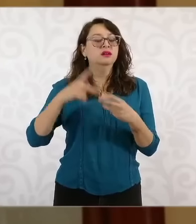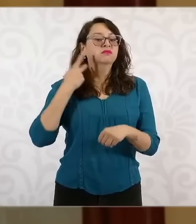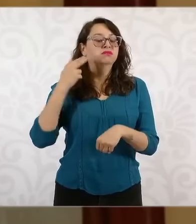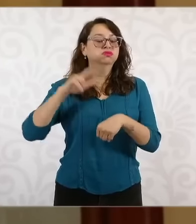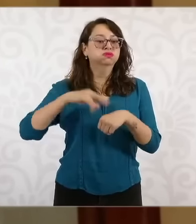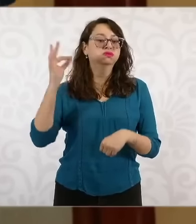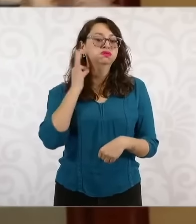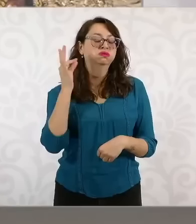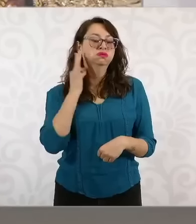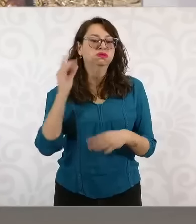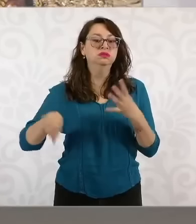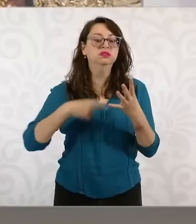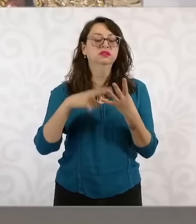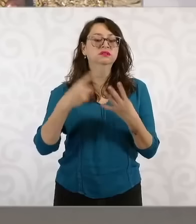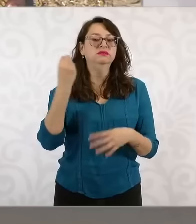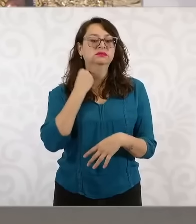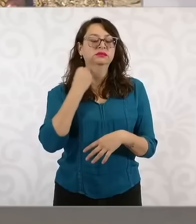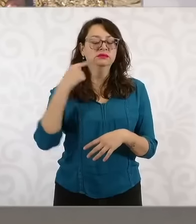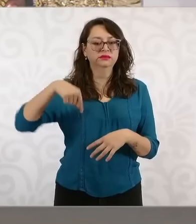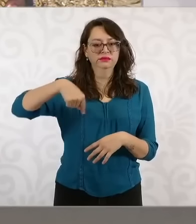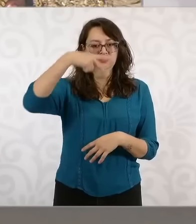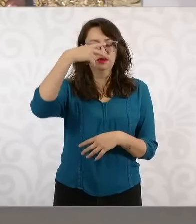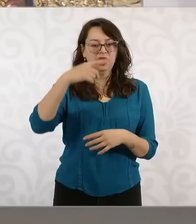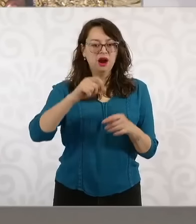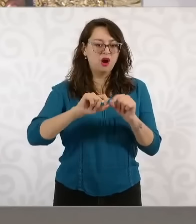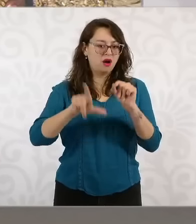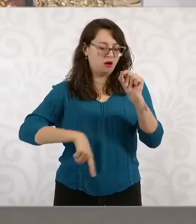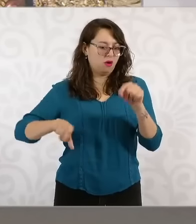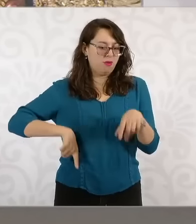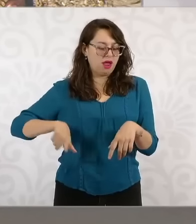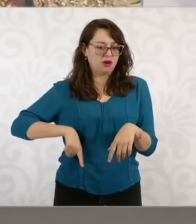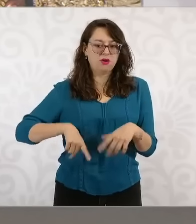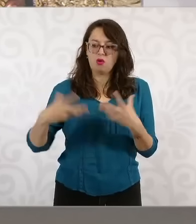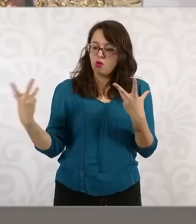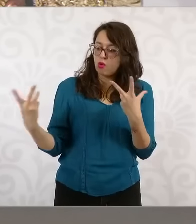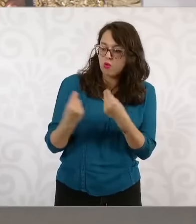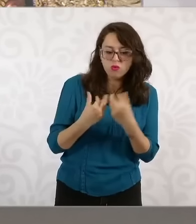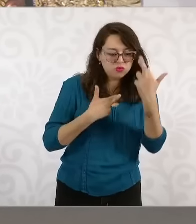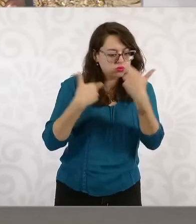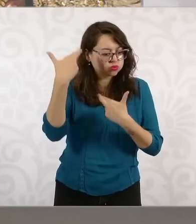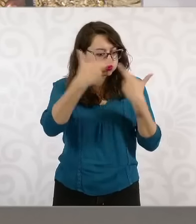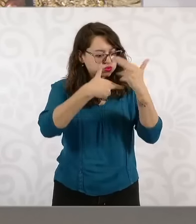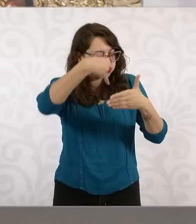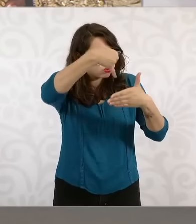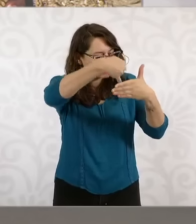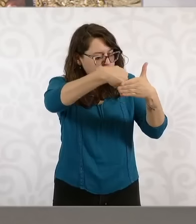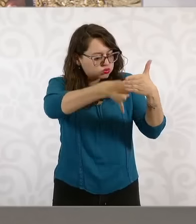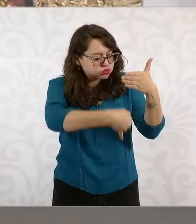también nos apoyaron para poder hacer el análisis a fondo y arrancamos esta propuesta de programa